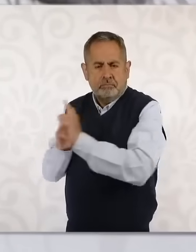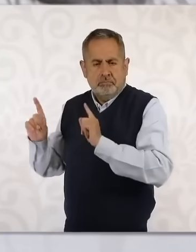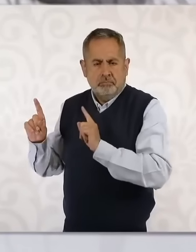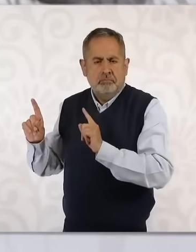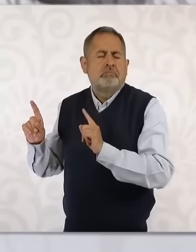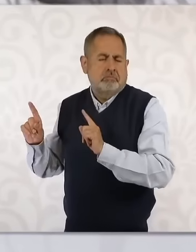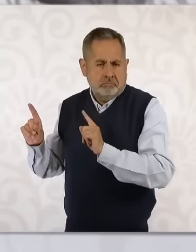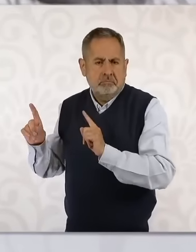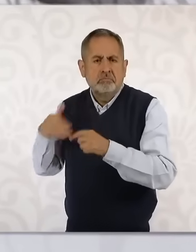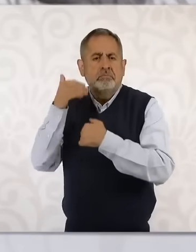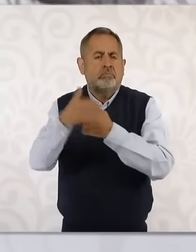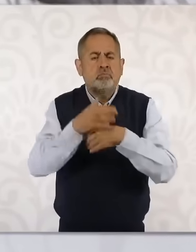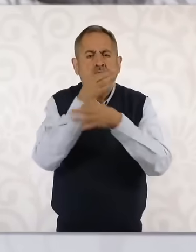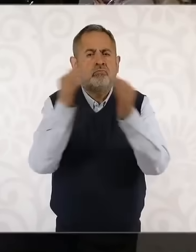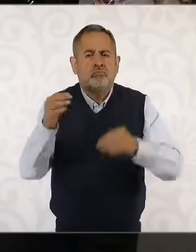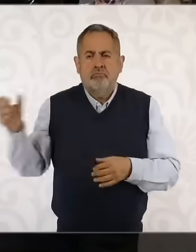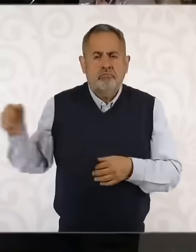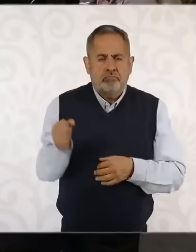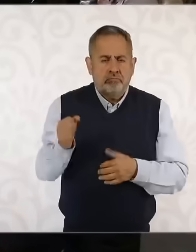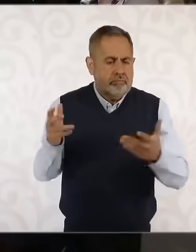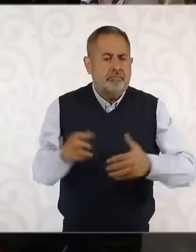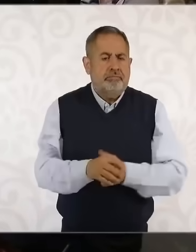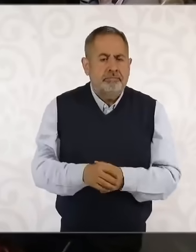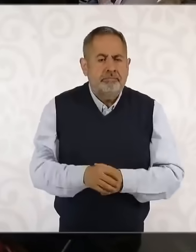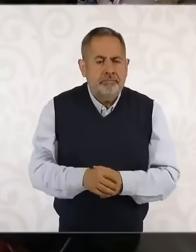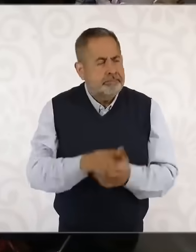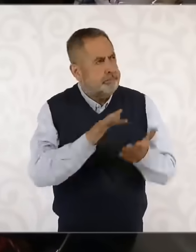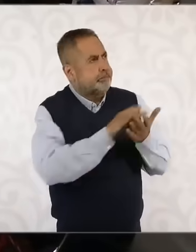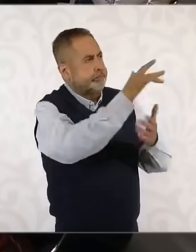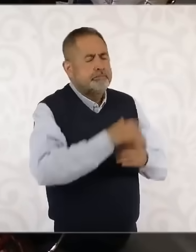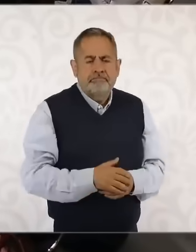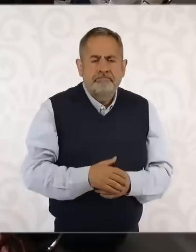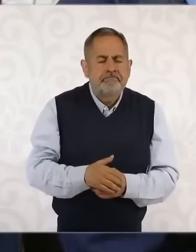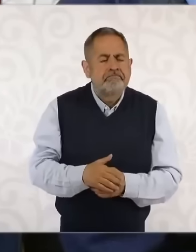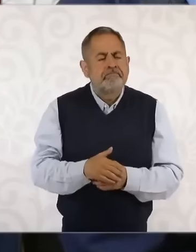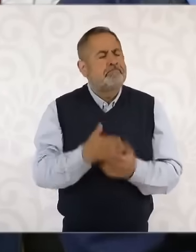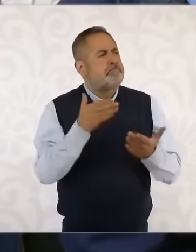semana ya estaremos. Muy bien, muchas gracias presidenta. Ahora con la llegada de un nuevo